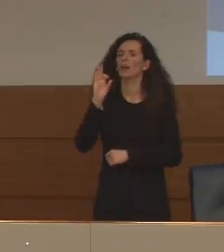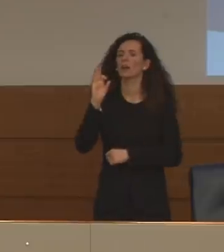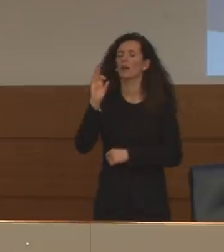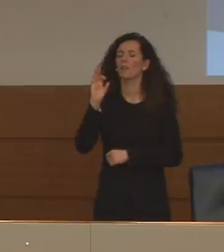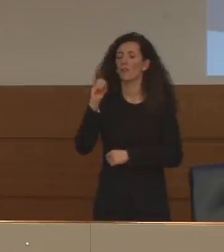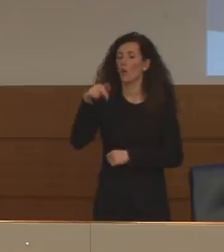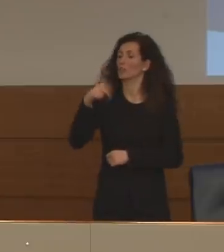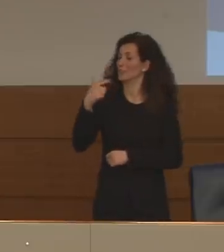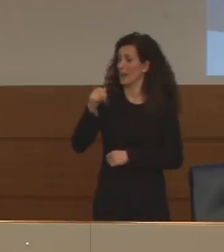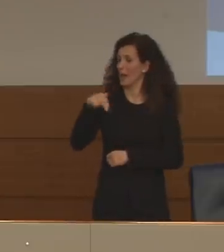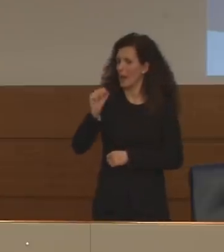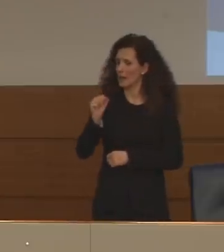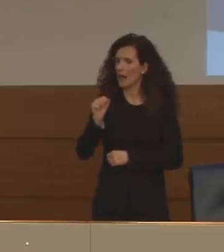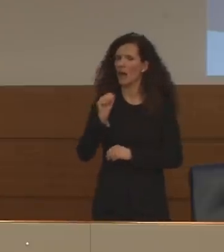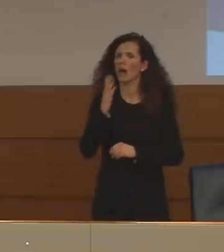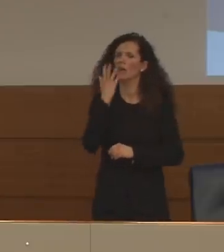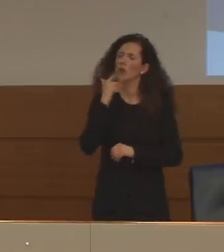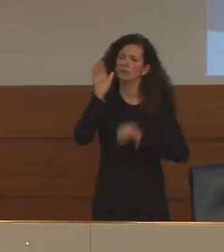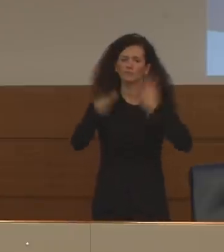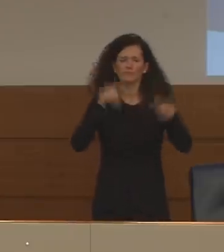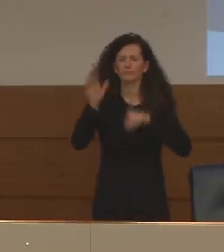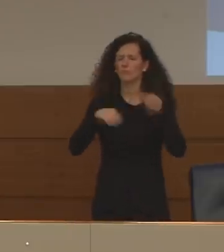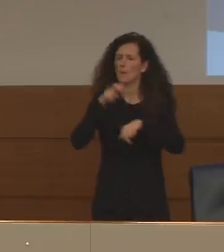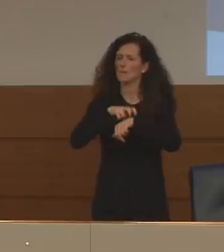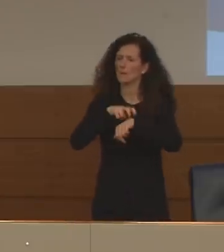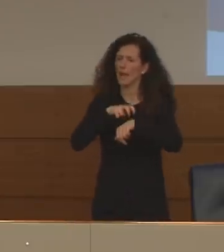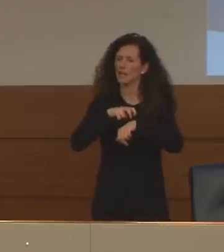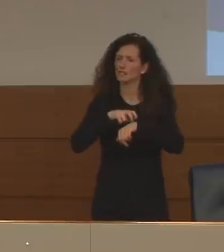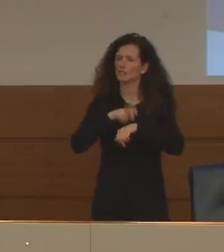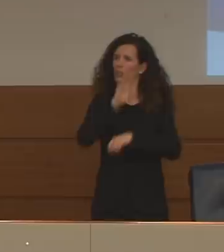medici dalle altre regioni meno impegnate, che cosa risponde e qual è la